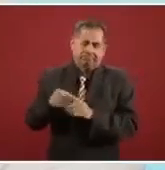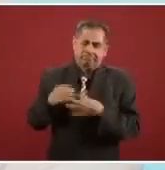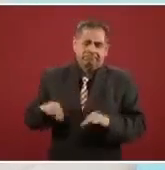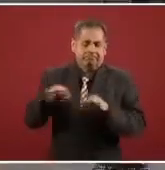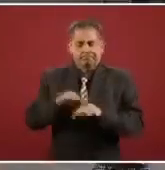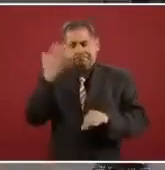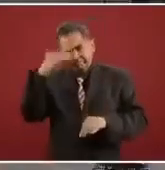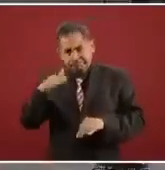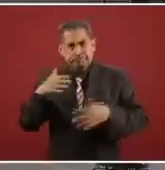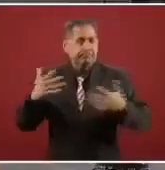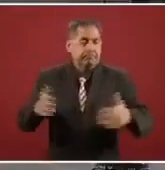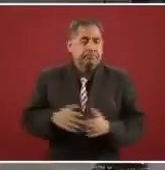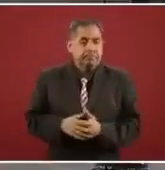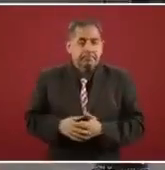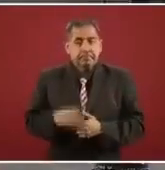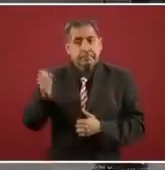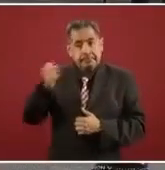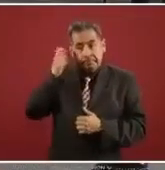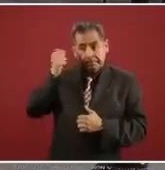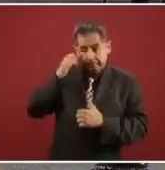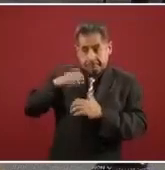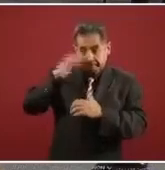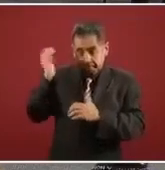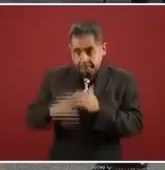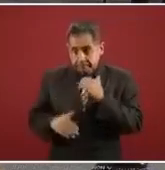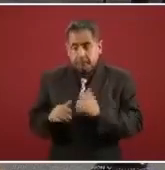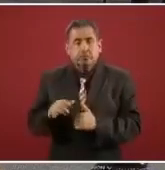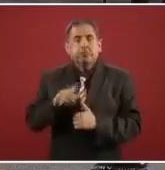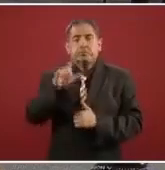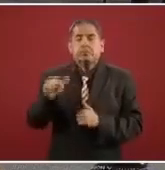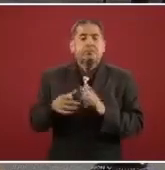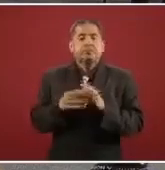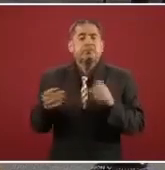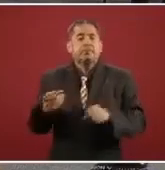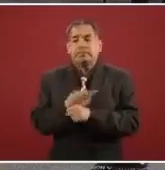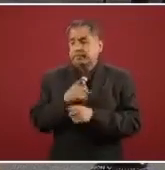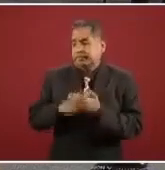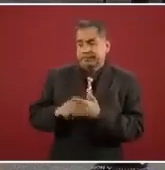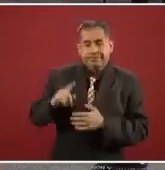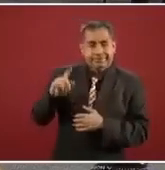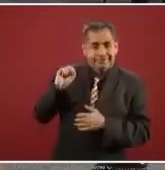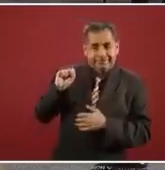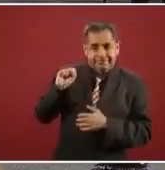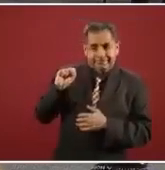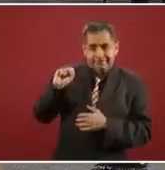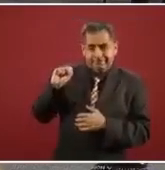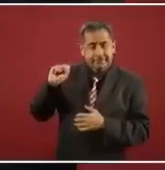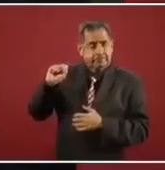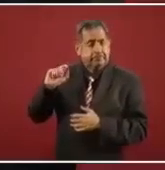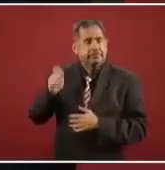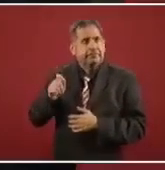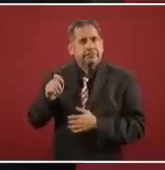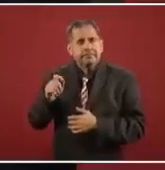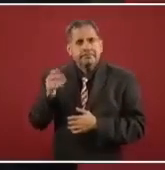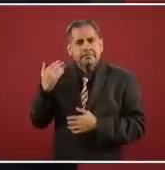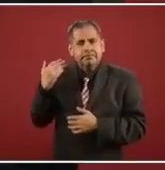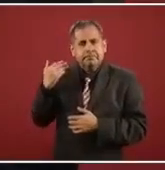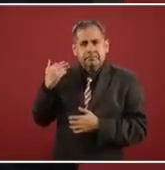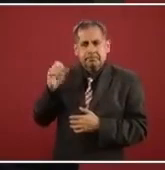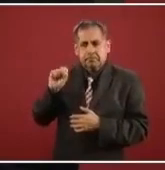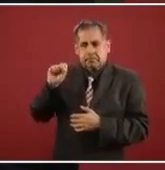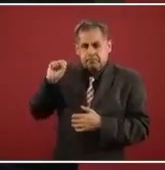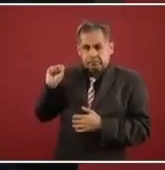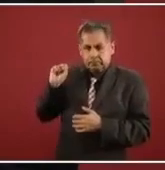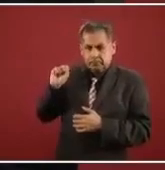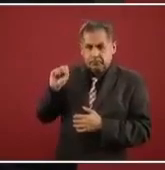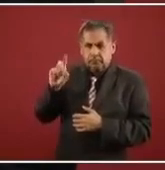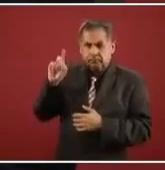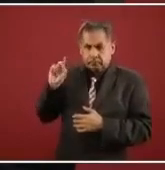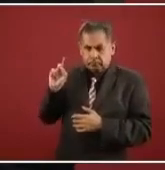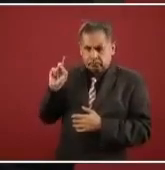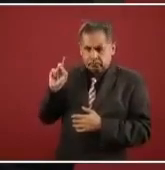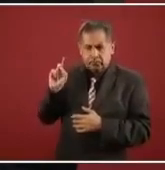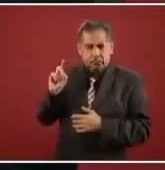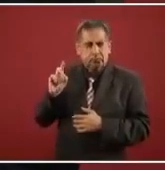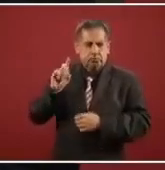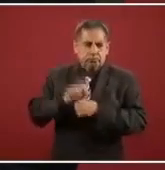Después de esta jornada, este fin de semana, el día sábado y el día domingo, 14 y 15